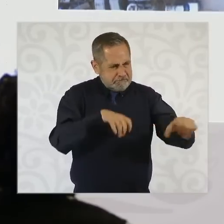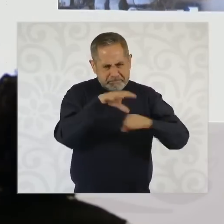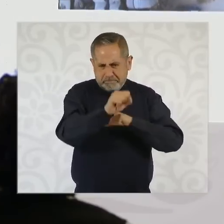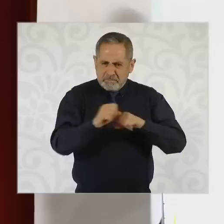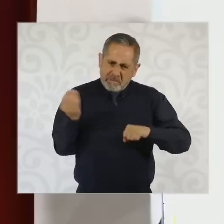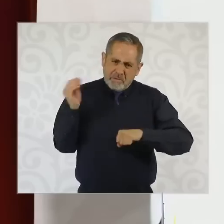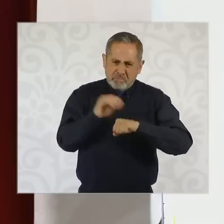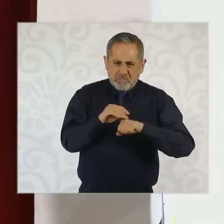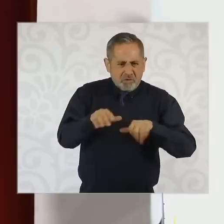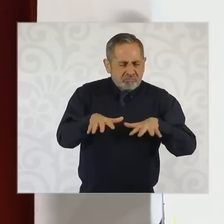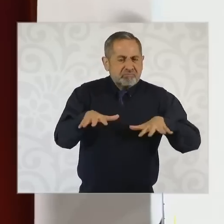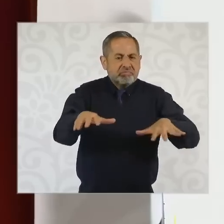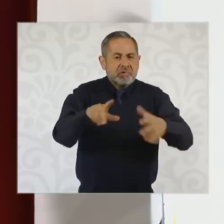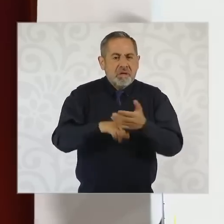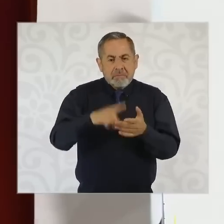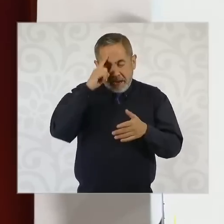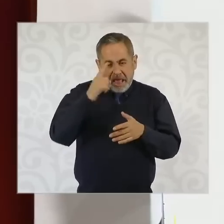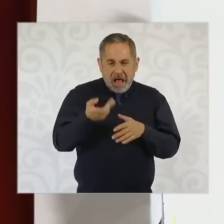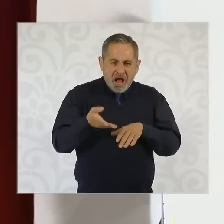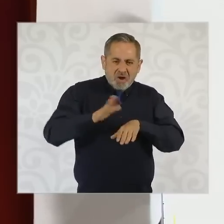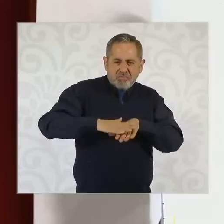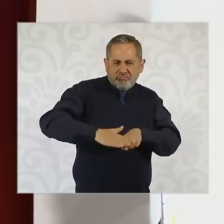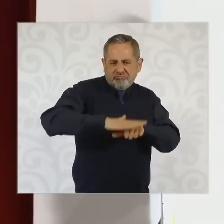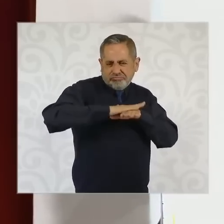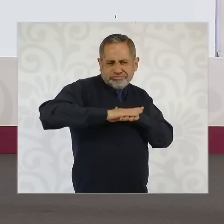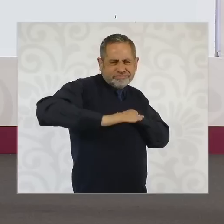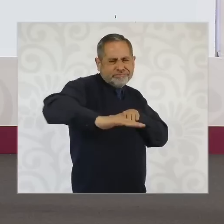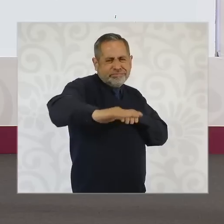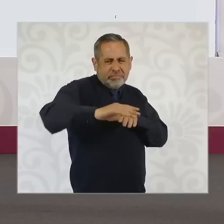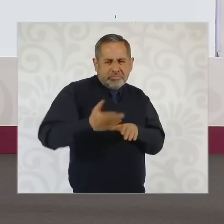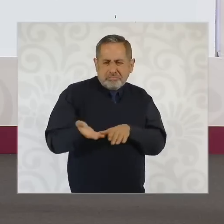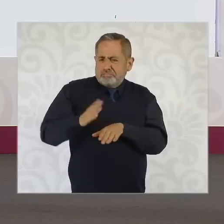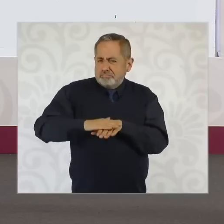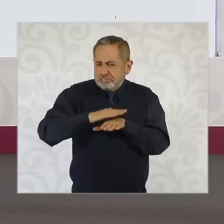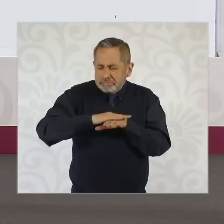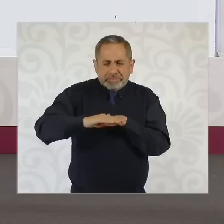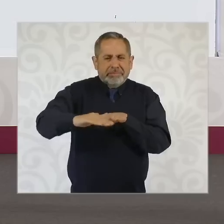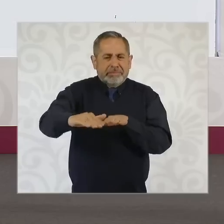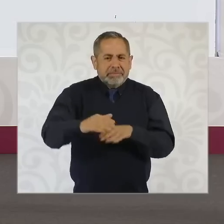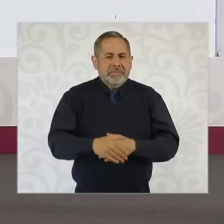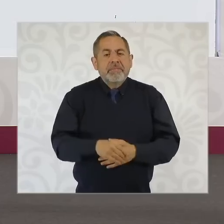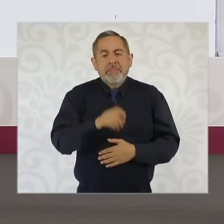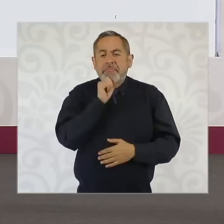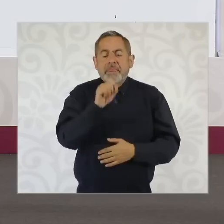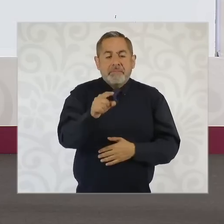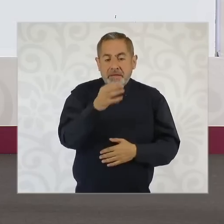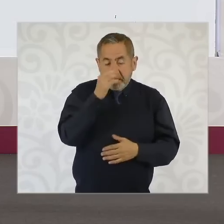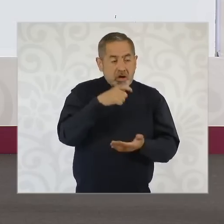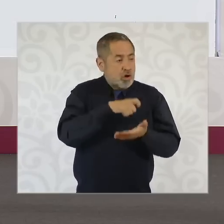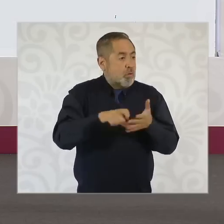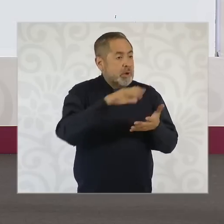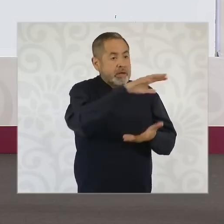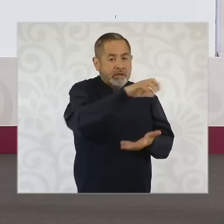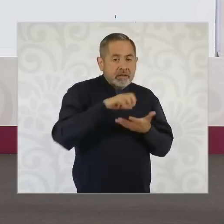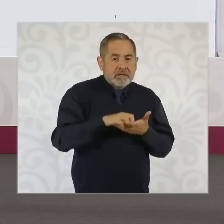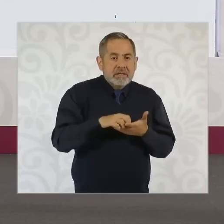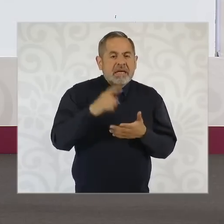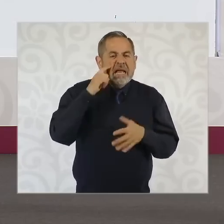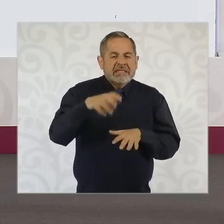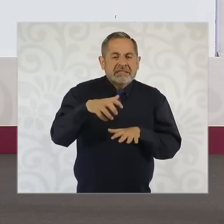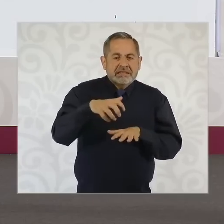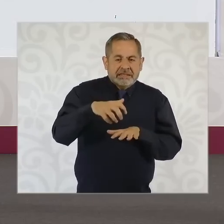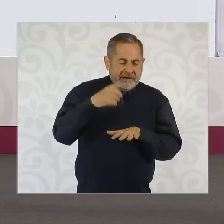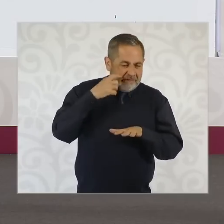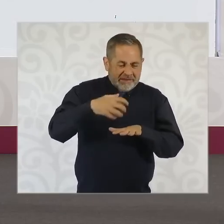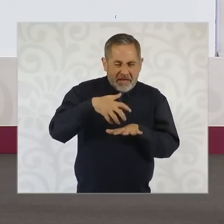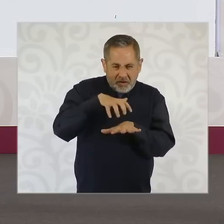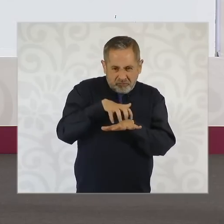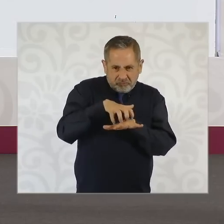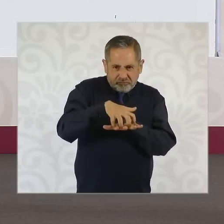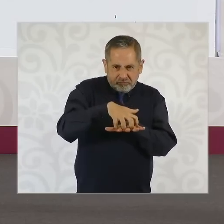tender microcarpa estremos también eh eh comprando máquinas que recuperan que lo que hacen es eh eh